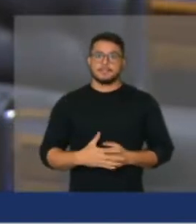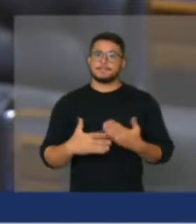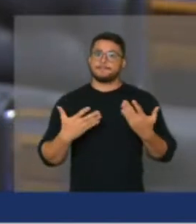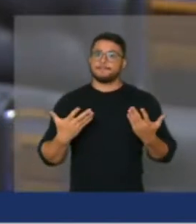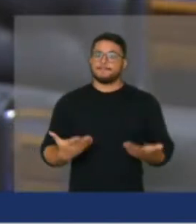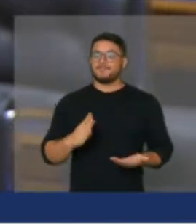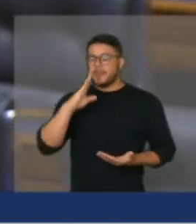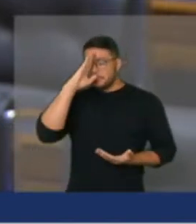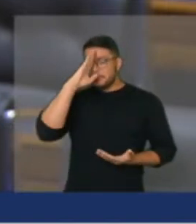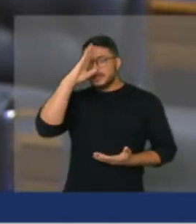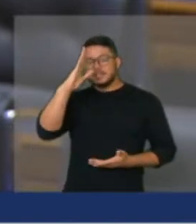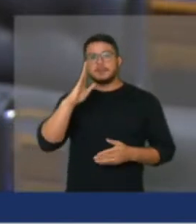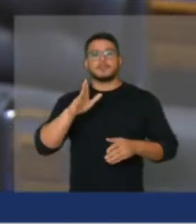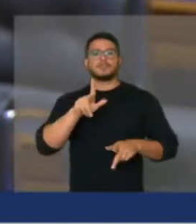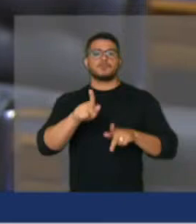ELE FAZ MAL AO GOVERNO BOLSONARO. ALÉM DE TUDO,